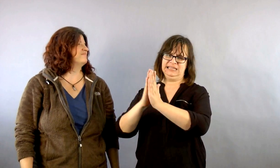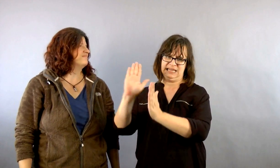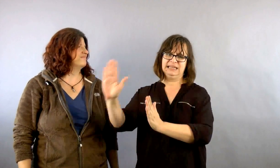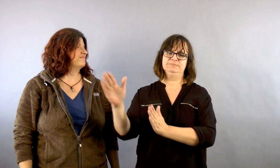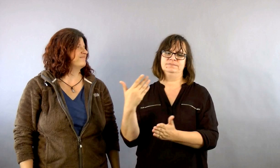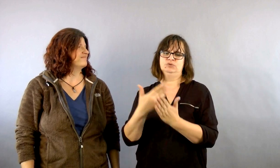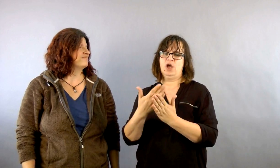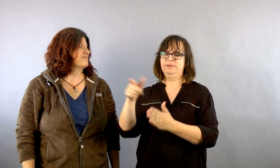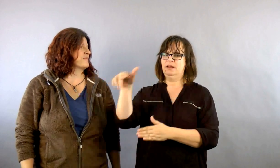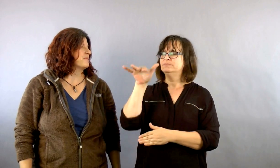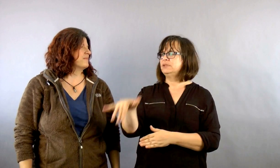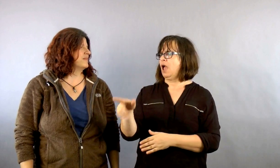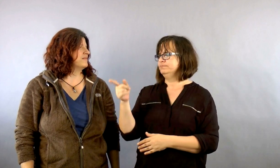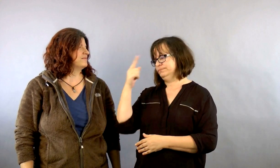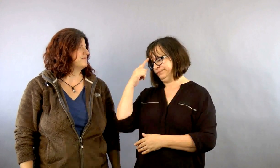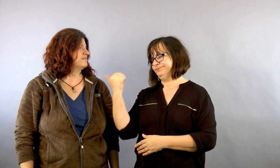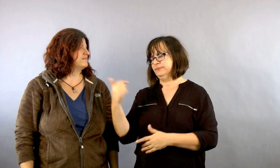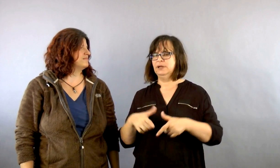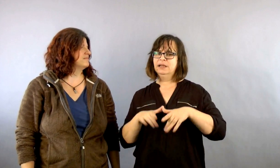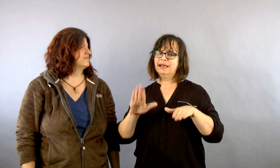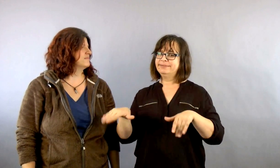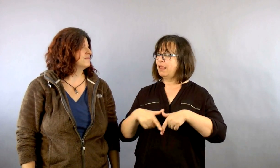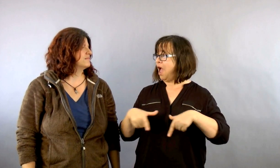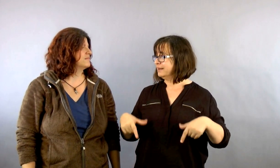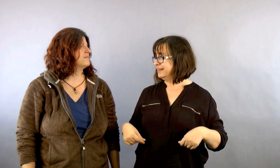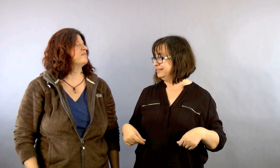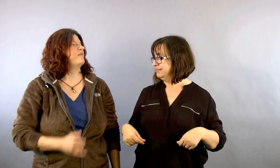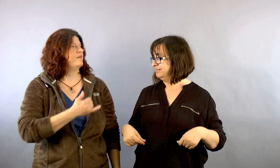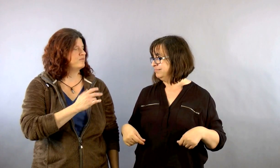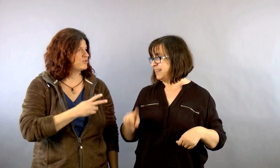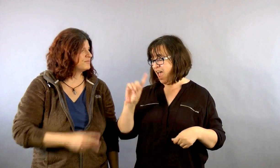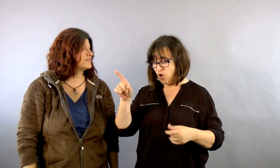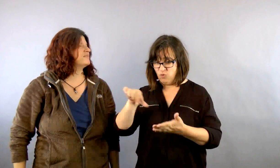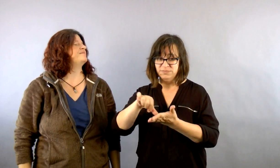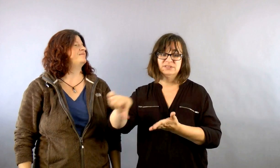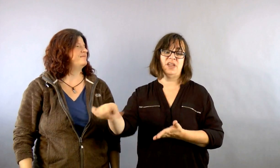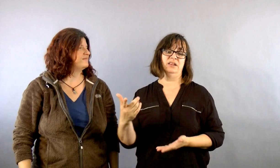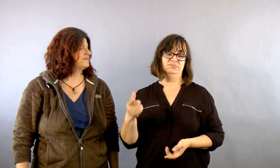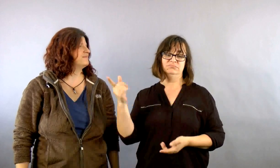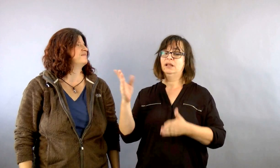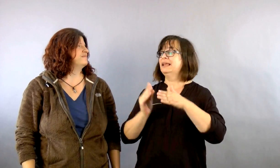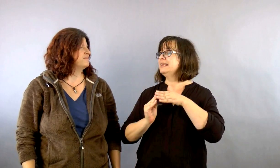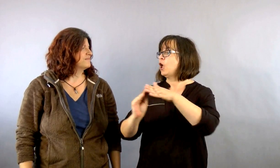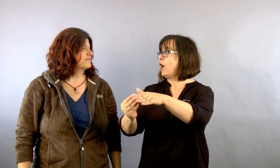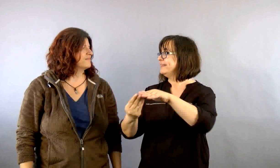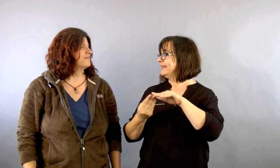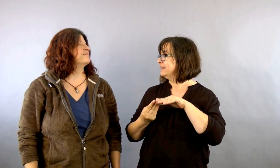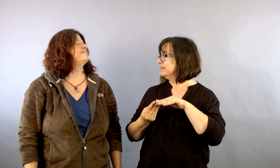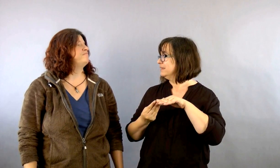zum Beispiel Kindergarten, Diakonie,